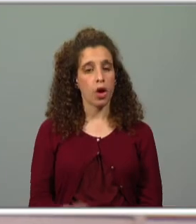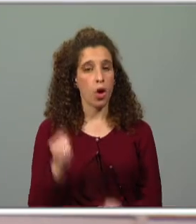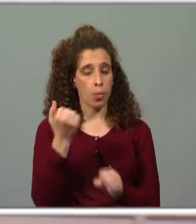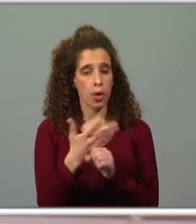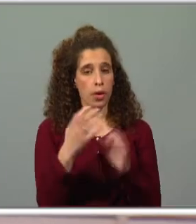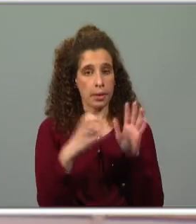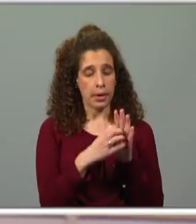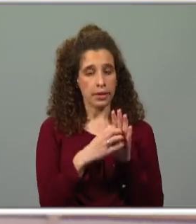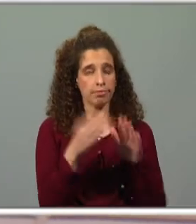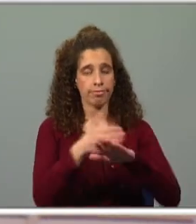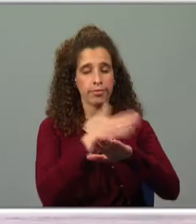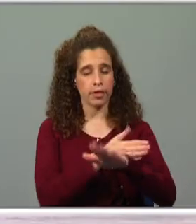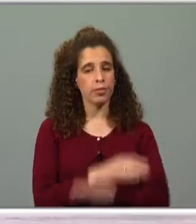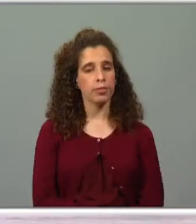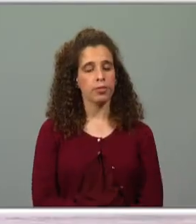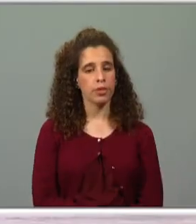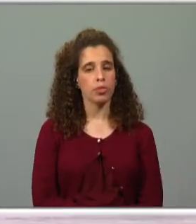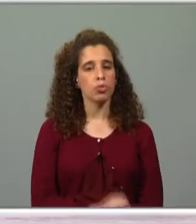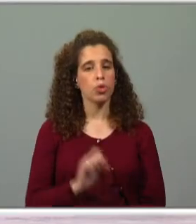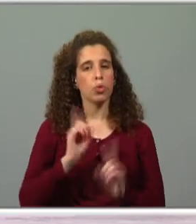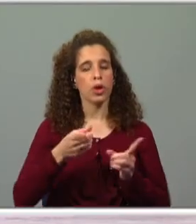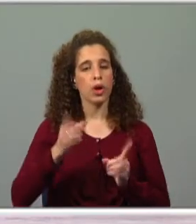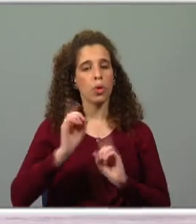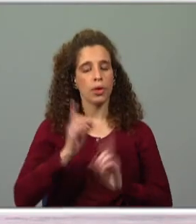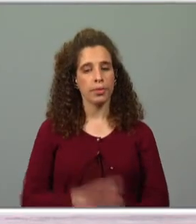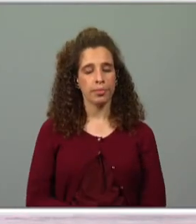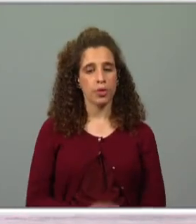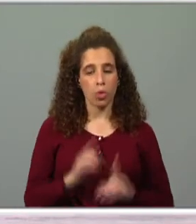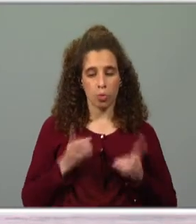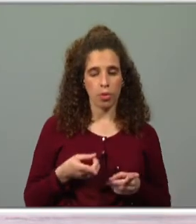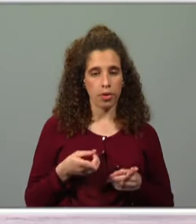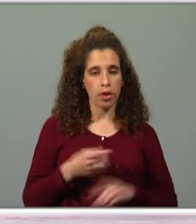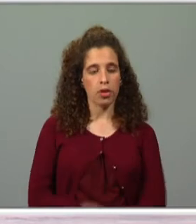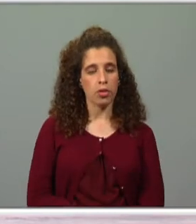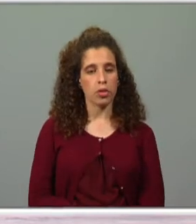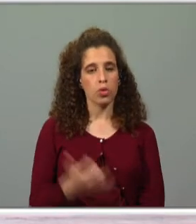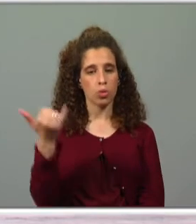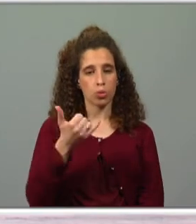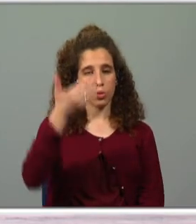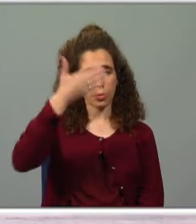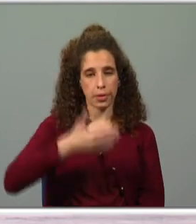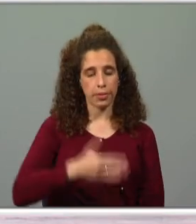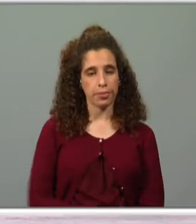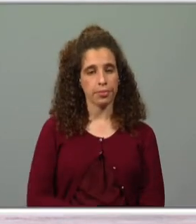imagem anterior íamos começar com o que íamos começar com o segundo Claro e é 上一張圖片 我們將從什麼開始我們打算從第二個 Claro 開始，它是